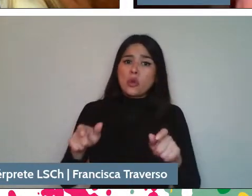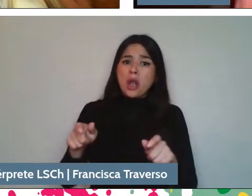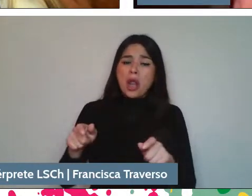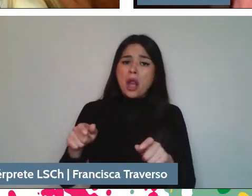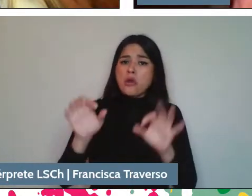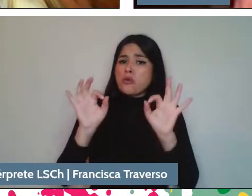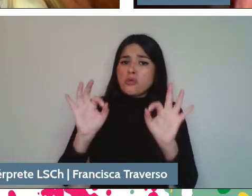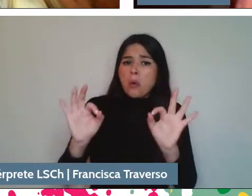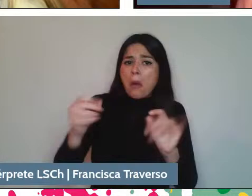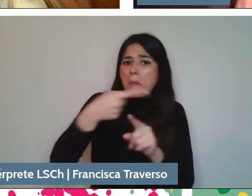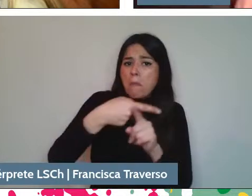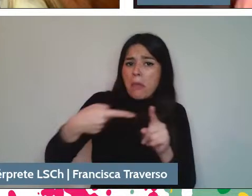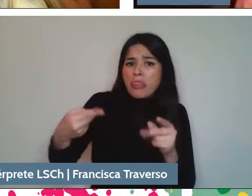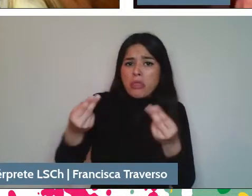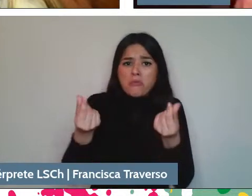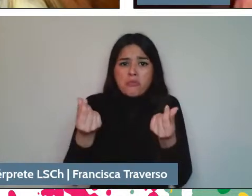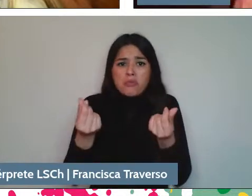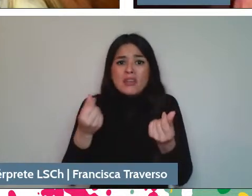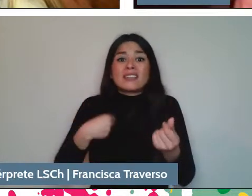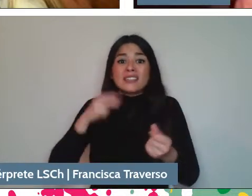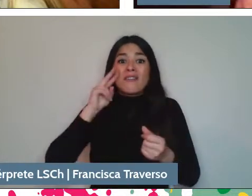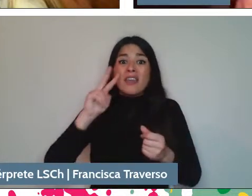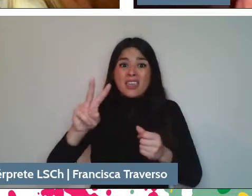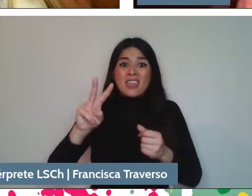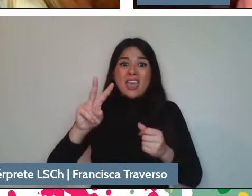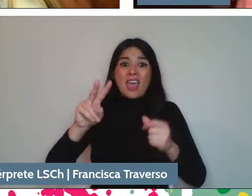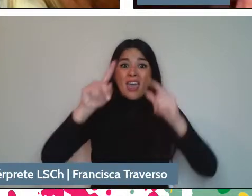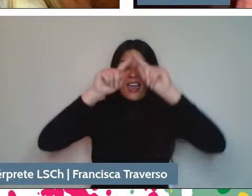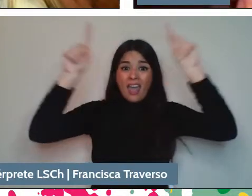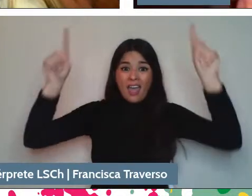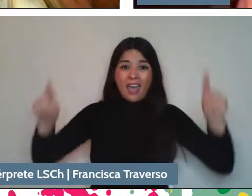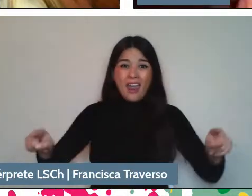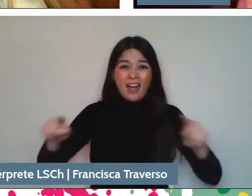Tú veías arte en las paredes e ibas a las casas de tus amigas